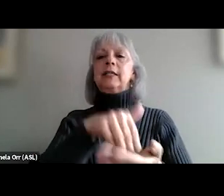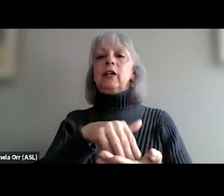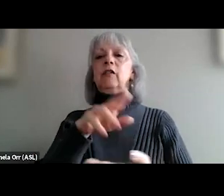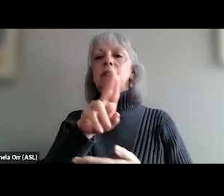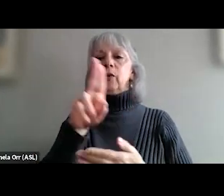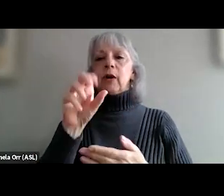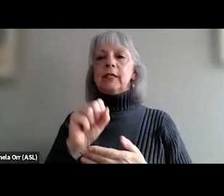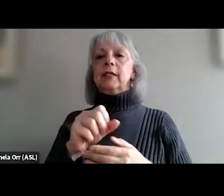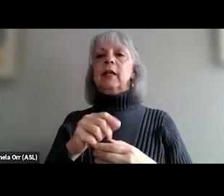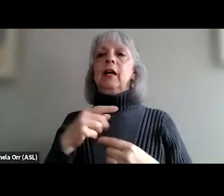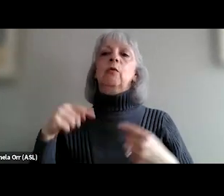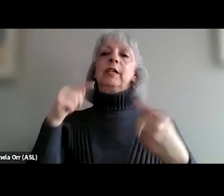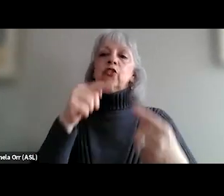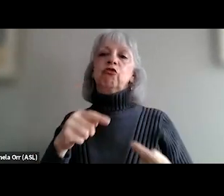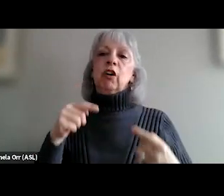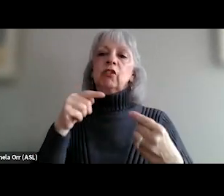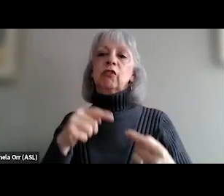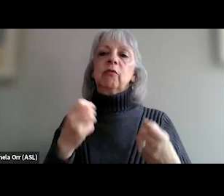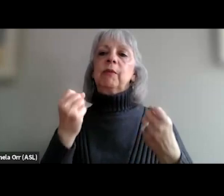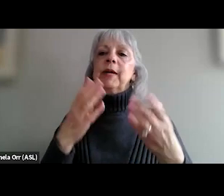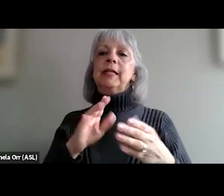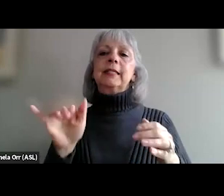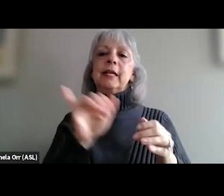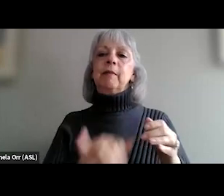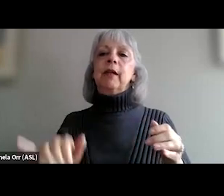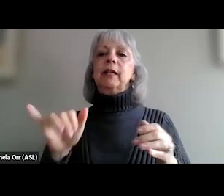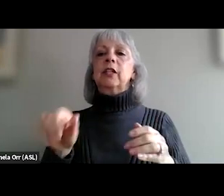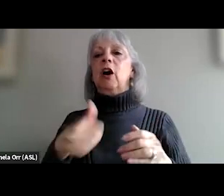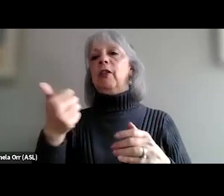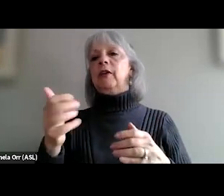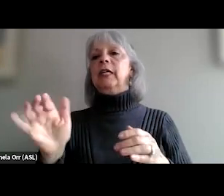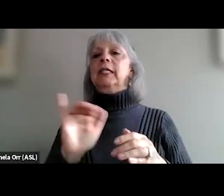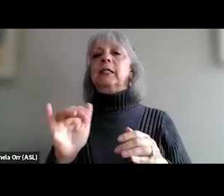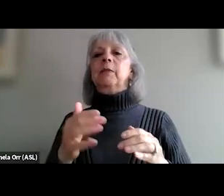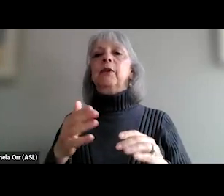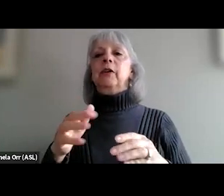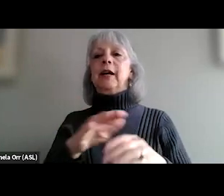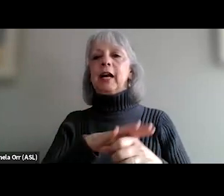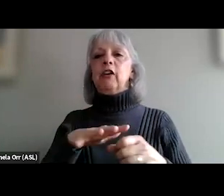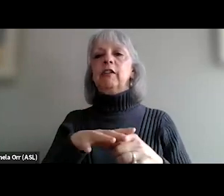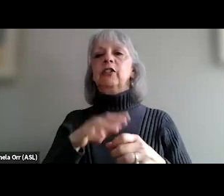y tenemos las mismas dificultades que tienen muchas otras regiones similares que están en áreas